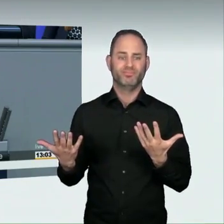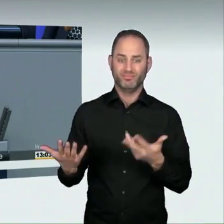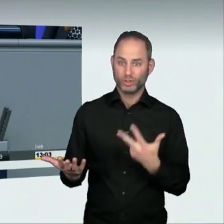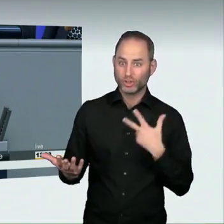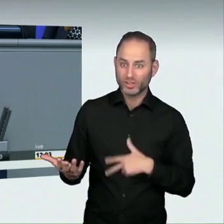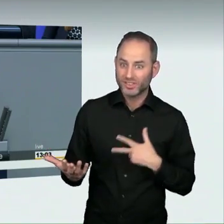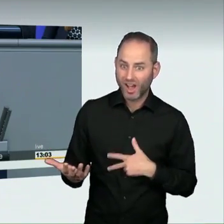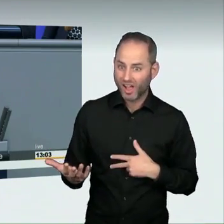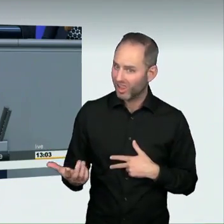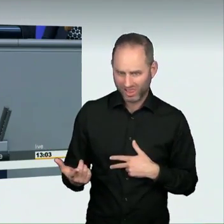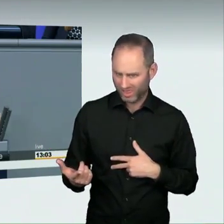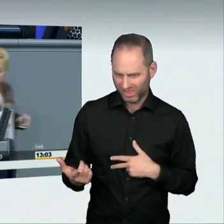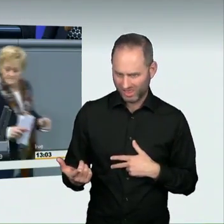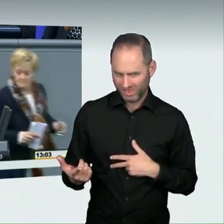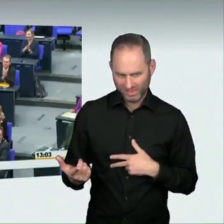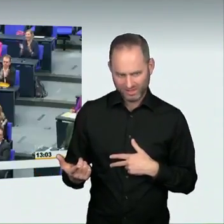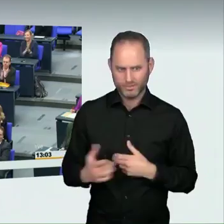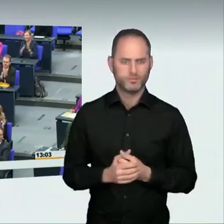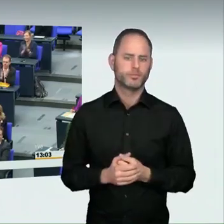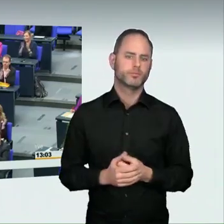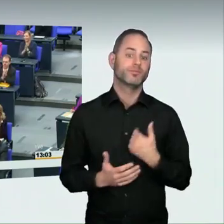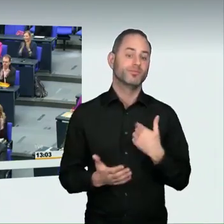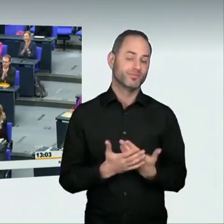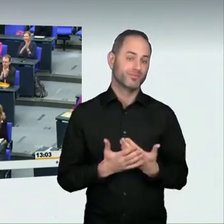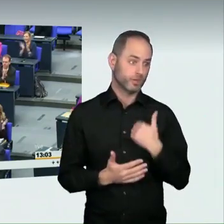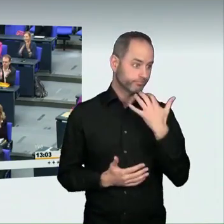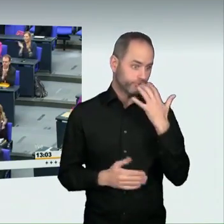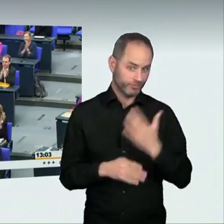CDU, Luczak und Wegner. (Applaus)